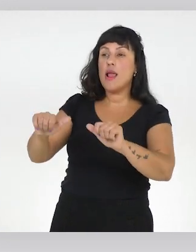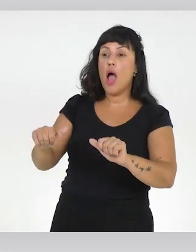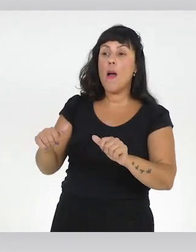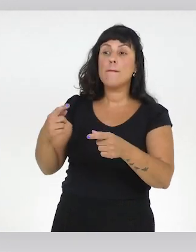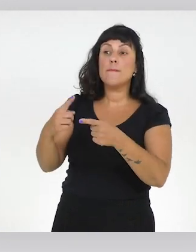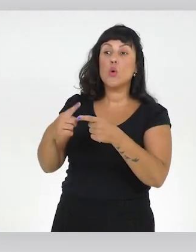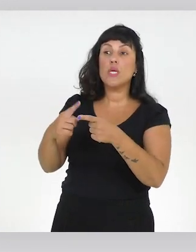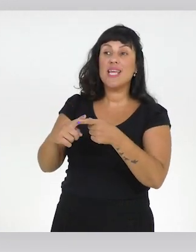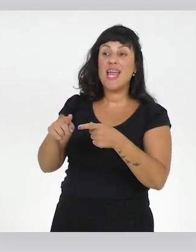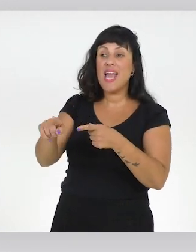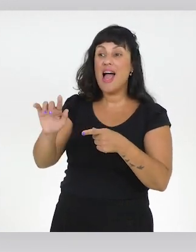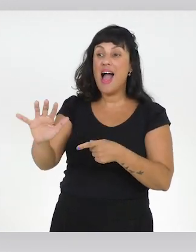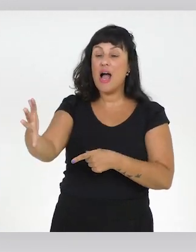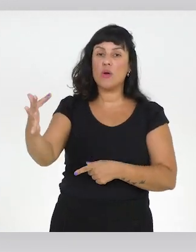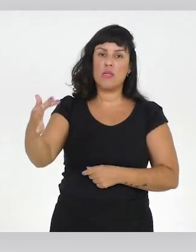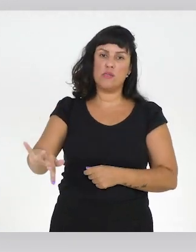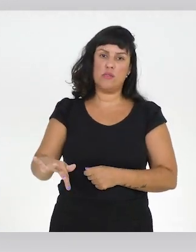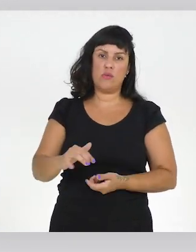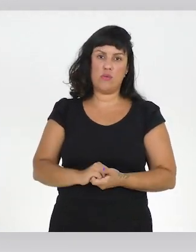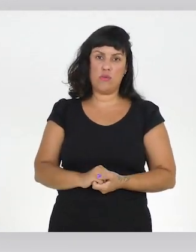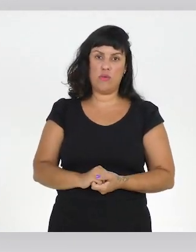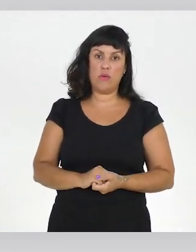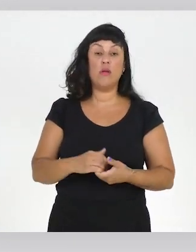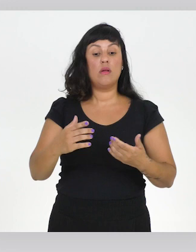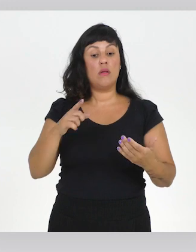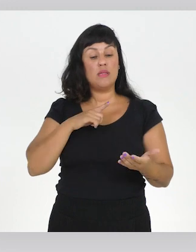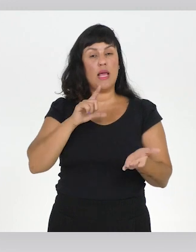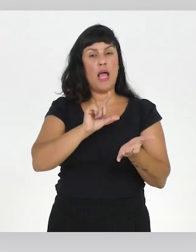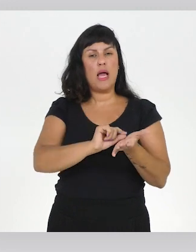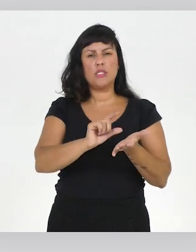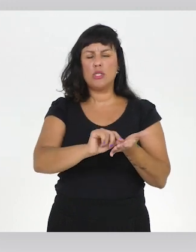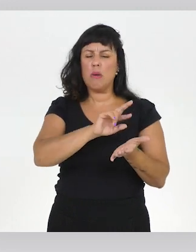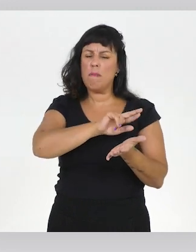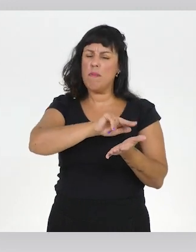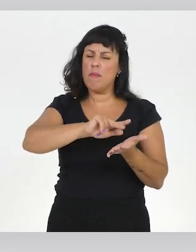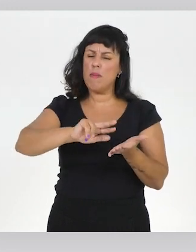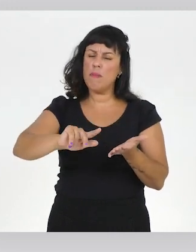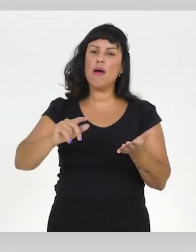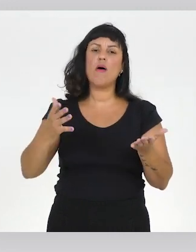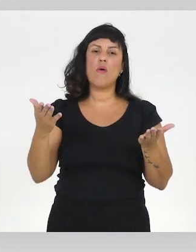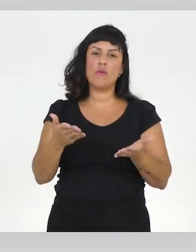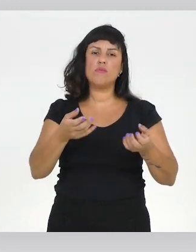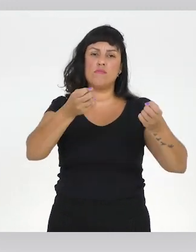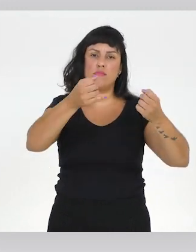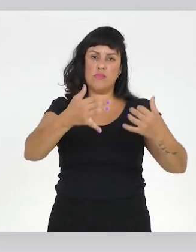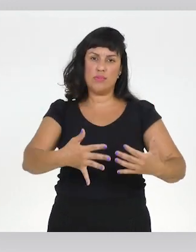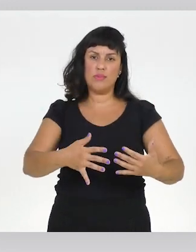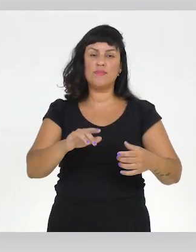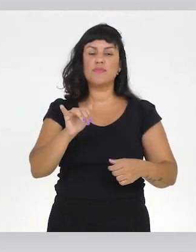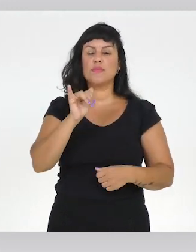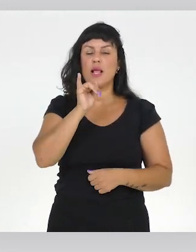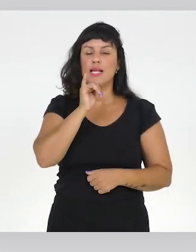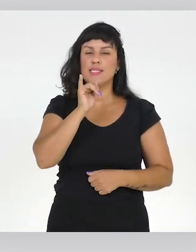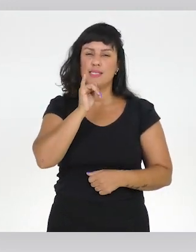Artigos hoje que nós temos disponíveis. Mas eu posso dar um exemplo para ficar mais simples para vocês compreenderem.